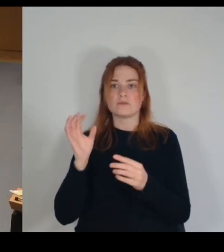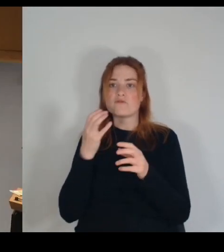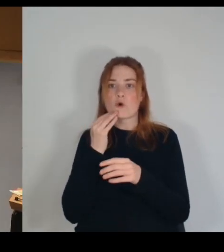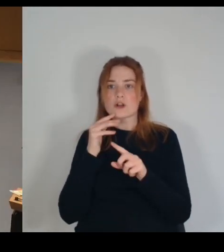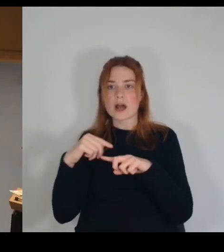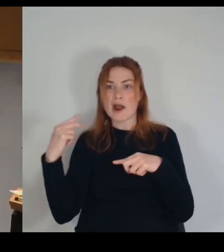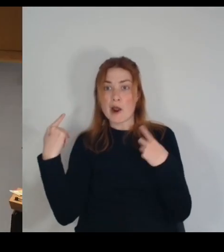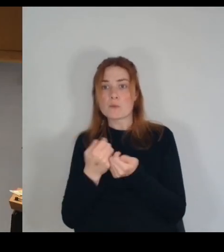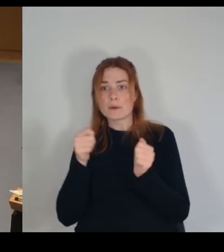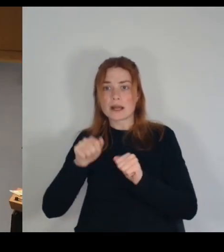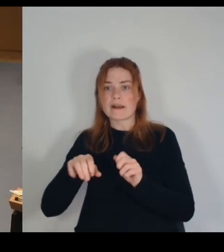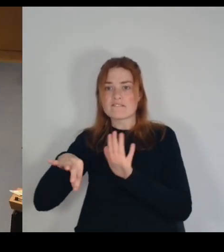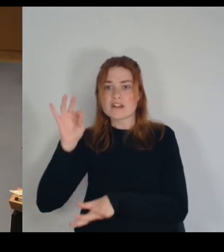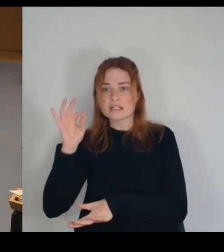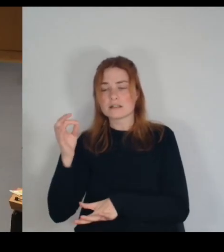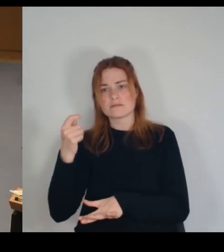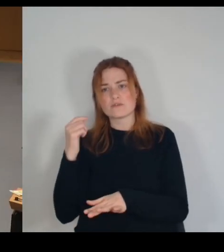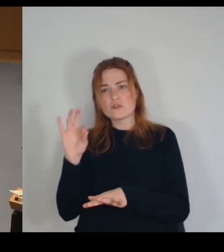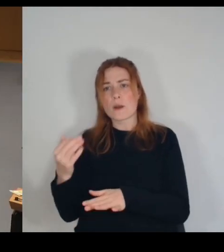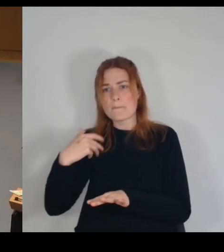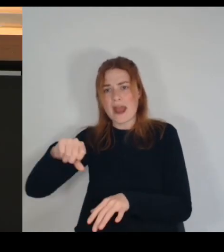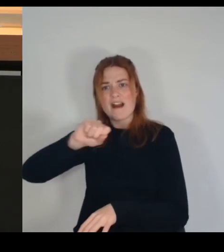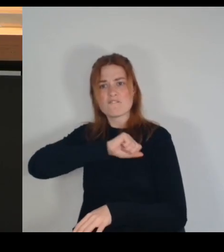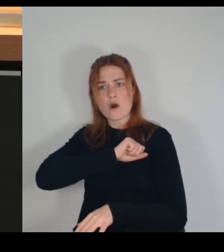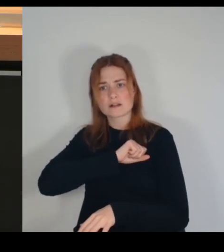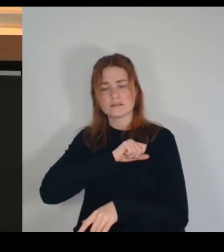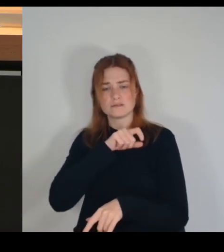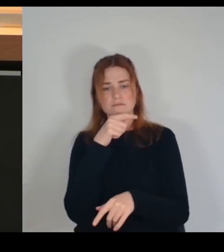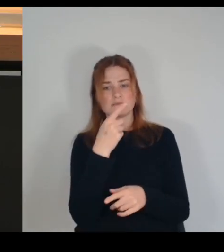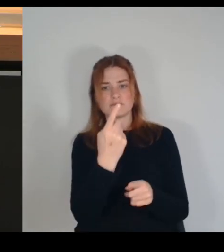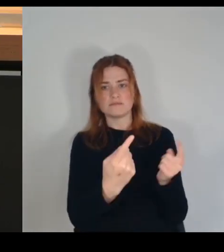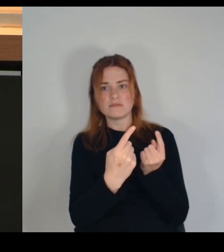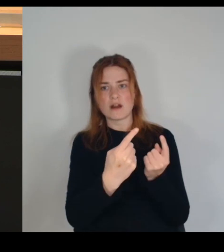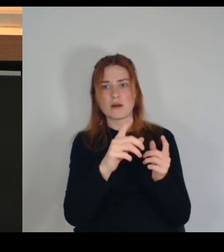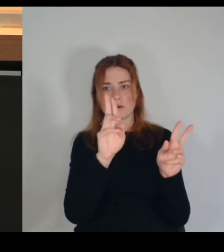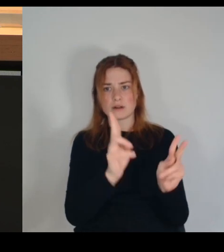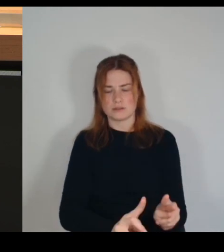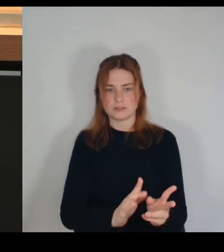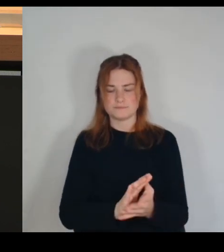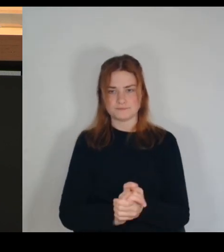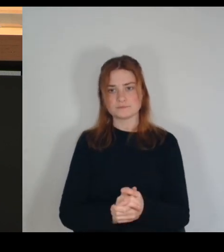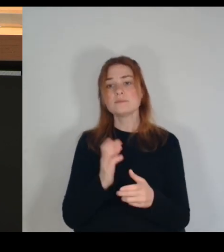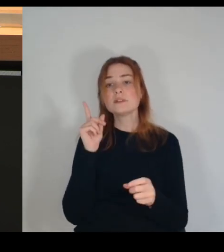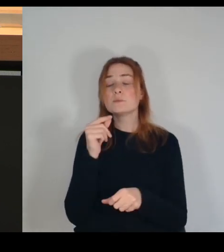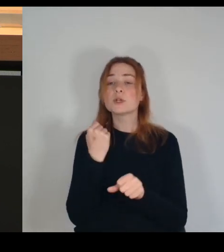Die arbeitende Bevölkerung ist am Limit. Es gibt die von Olaf Scholz herbeiphantasierten breiten